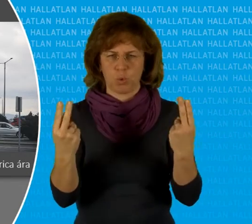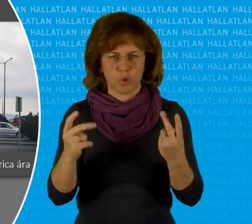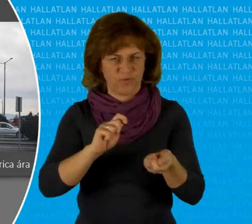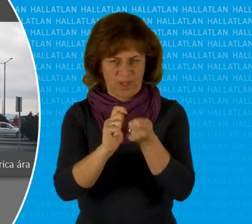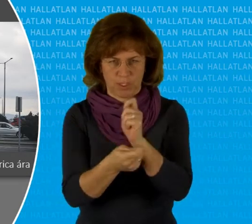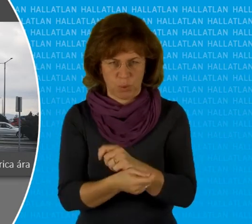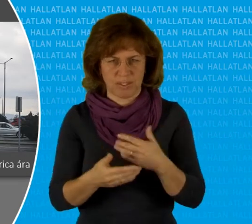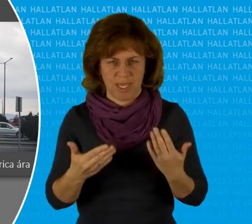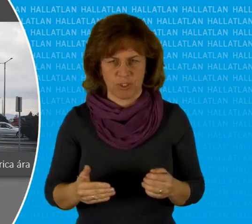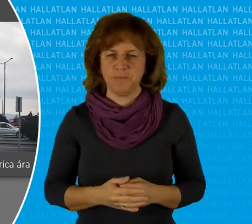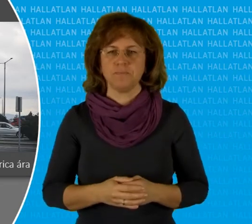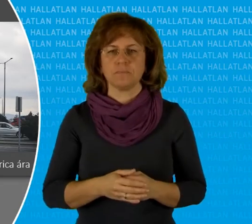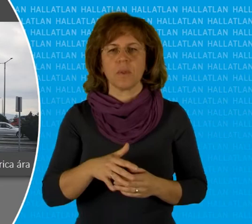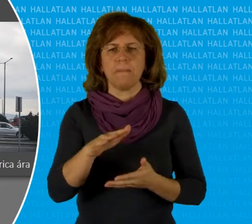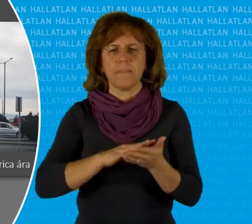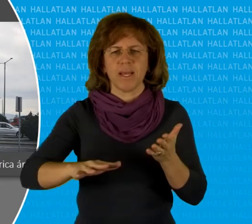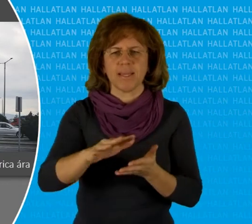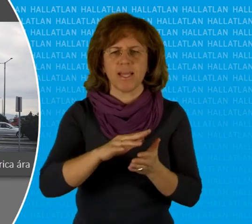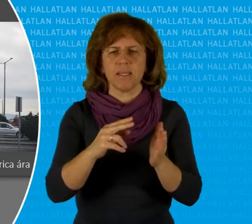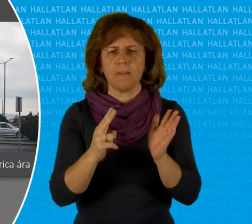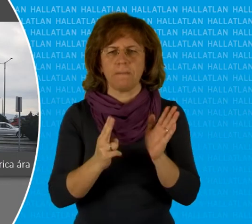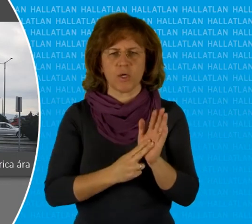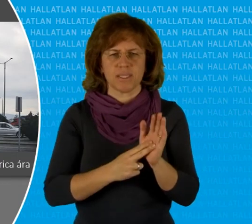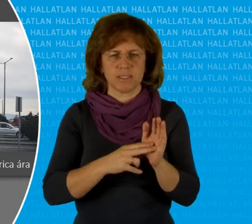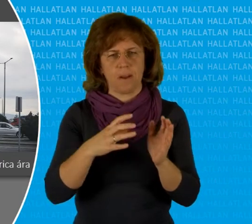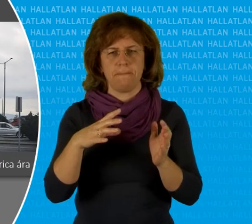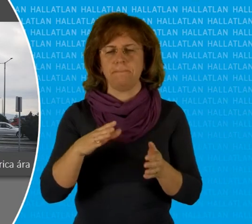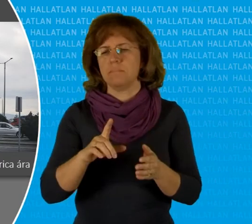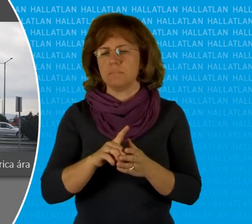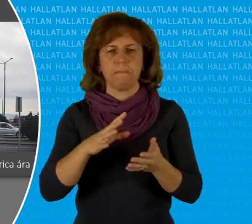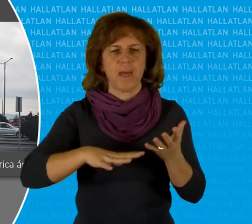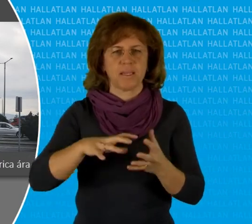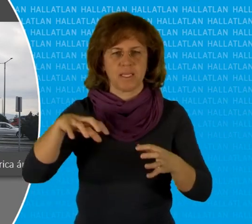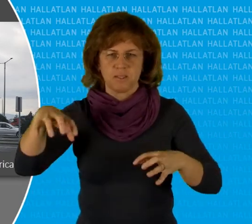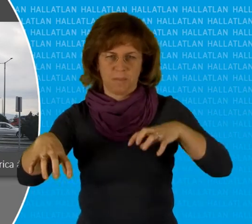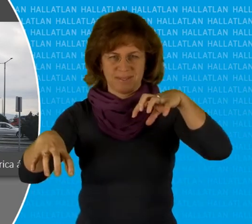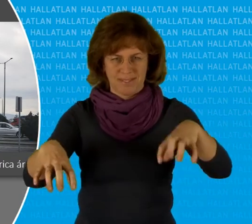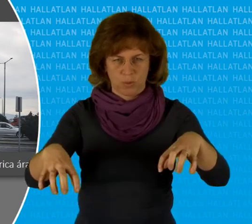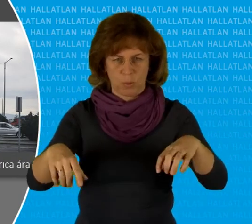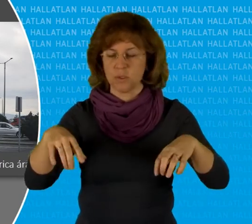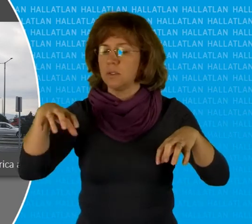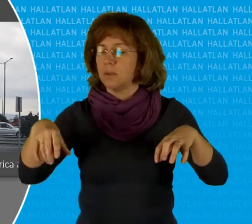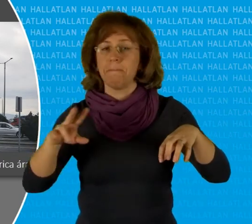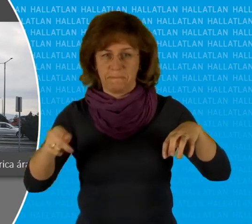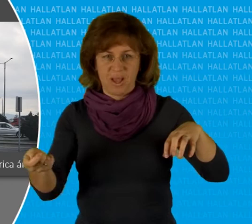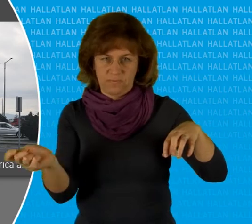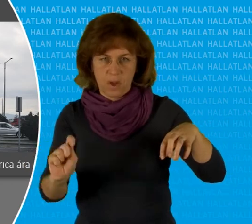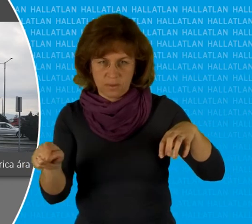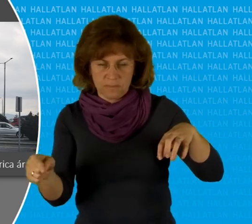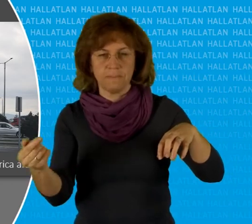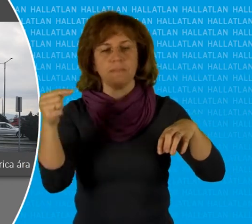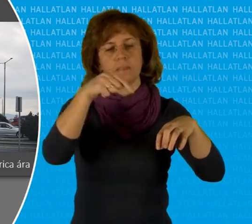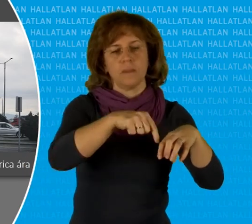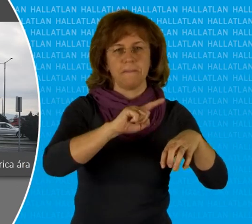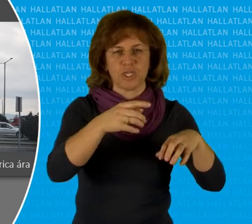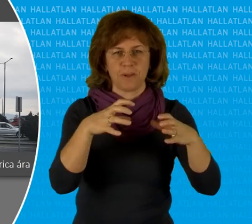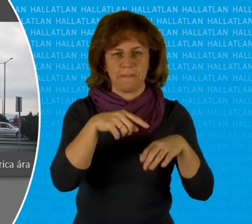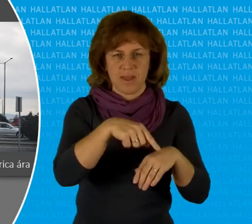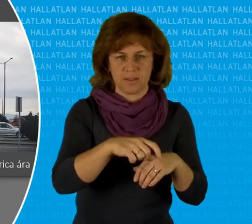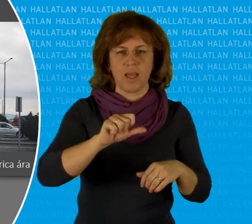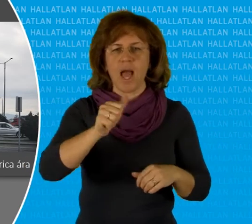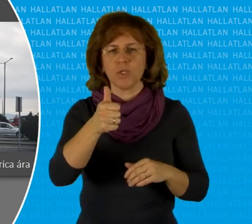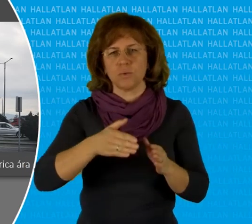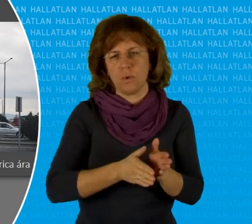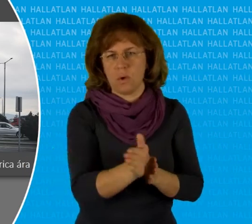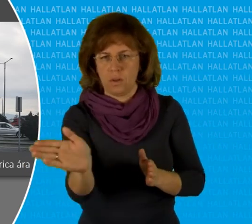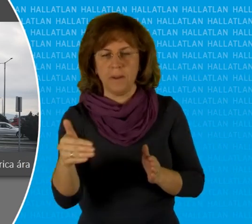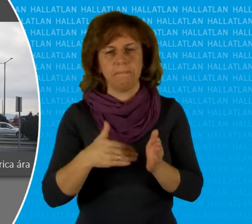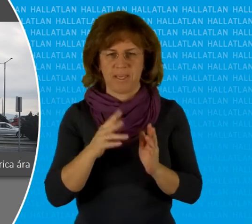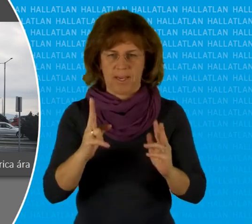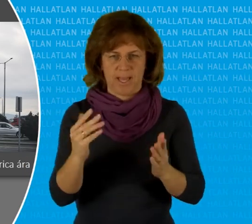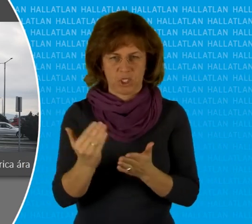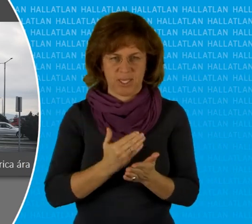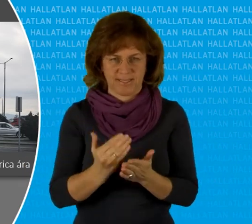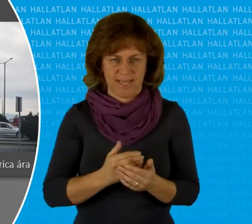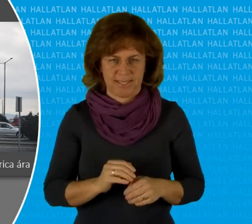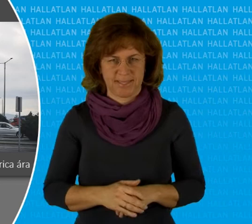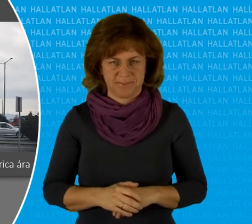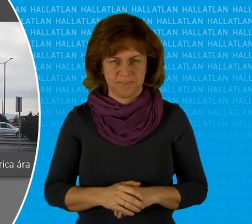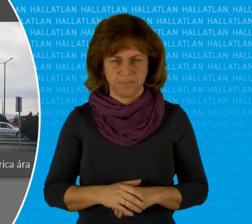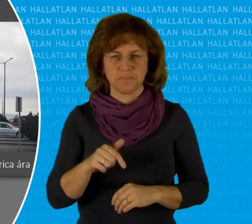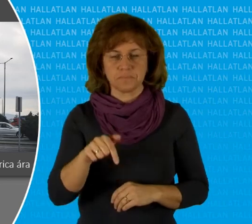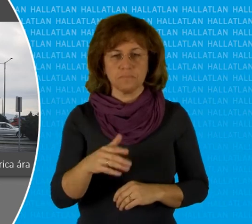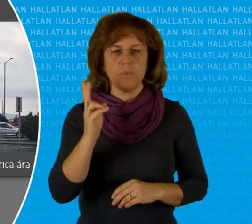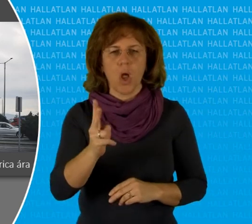Szintén fontos változás, hogy a megyei matricák a szomszédos megye első csomópontjáig használhatók.